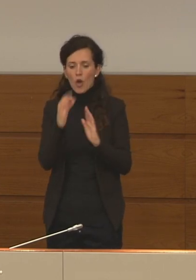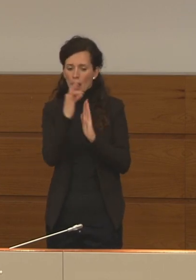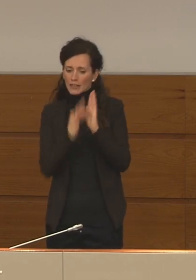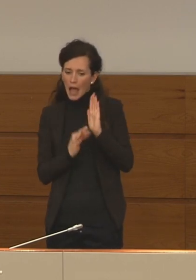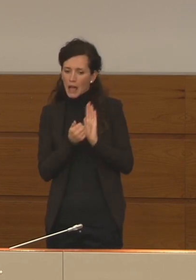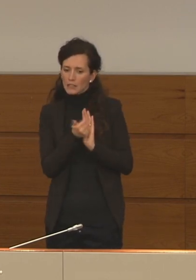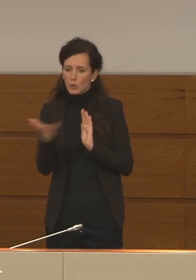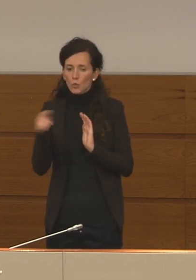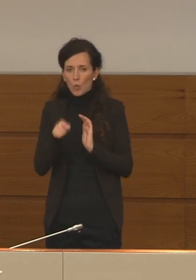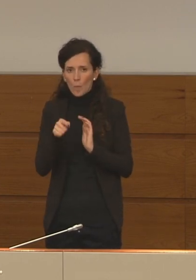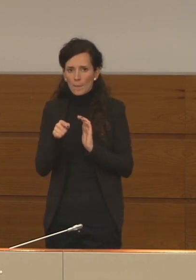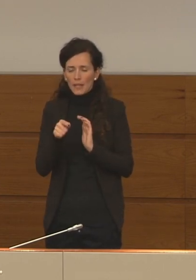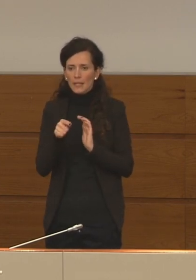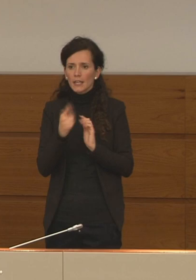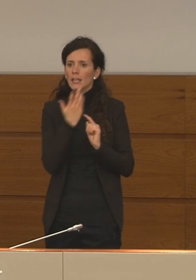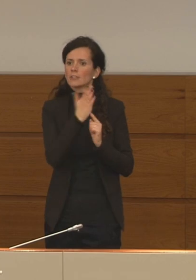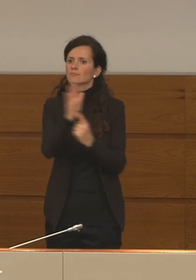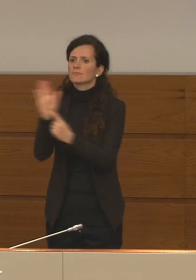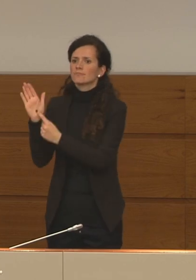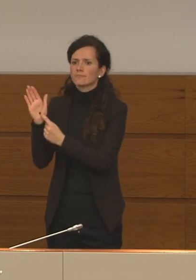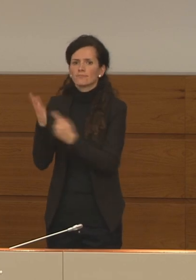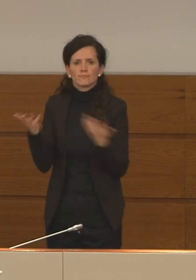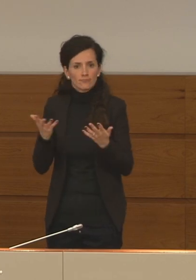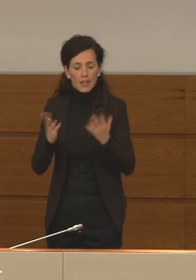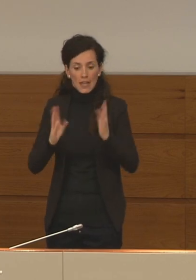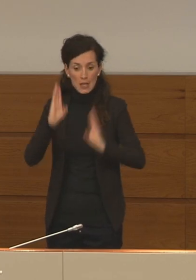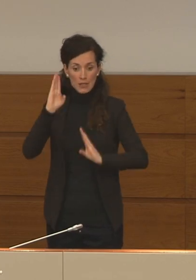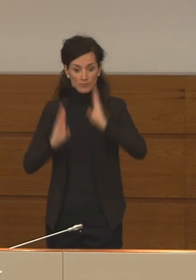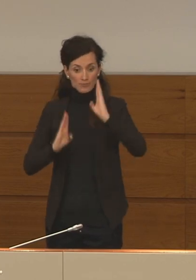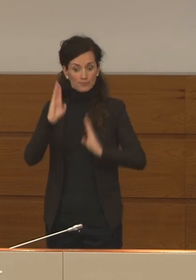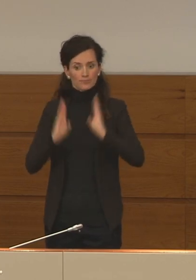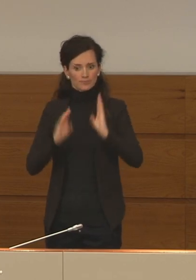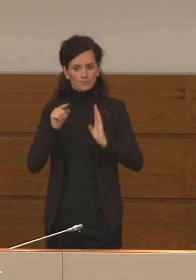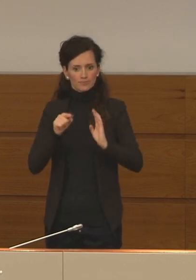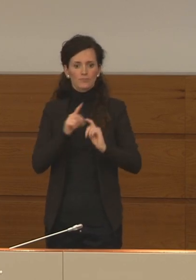mostrano come in realtà comparando la nostra mortalità e